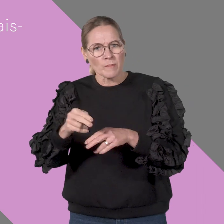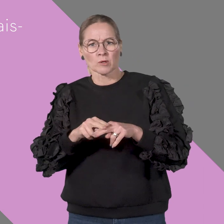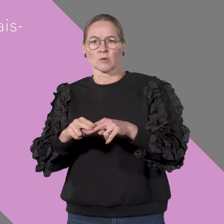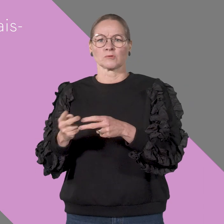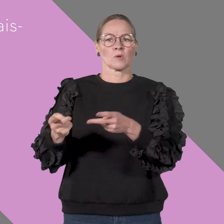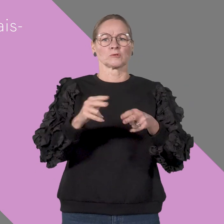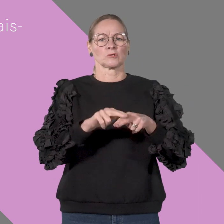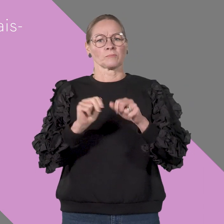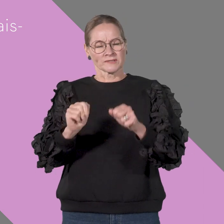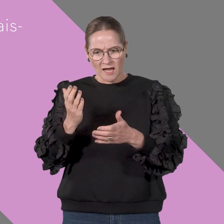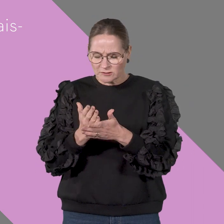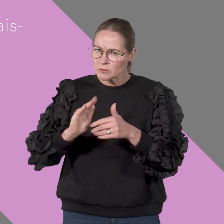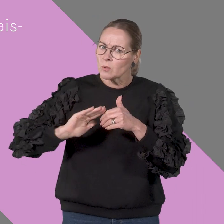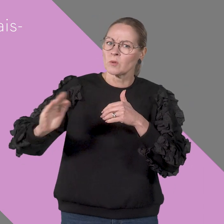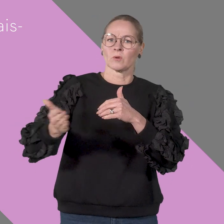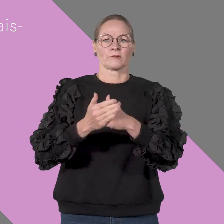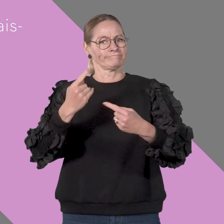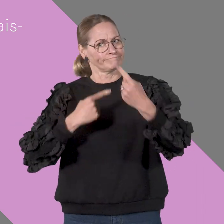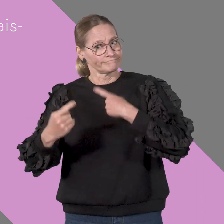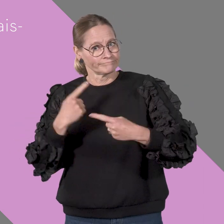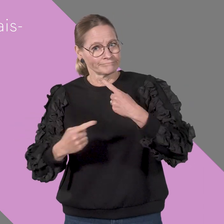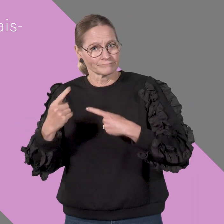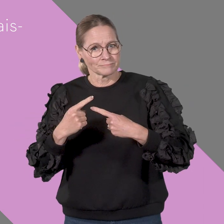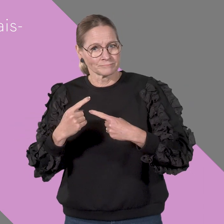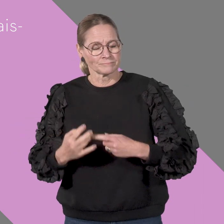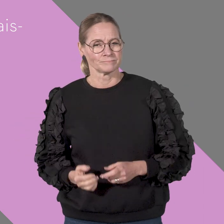19 maailmanliiton jäsenmaan vaatimuksesta.